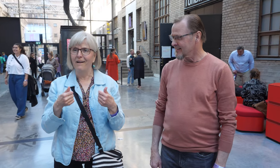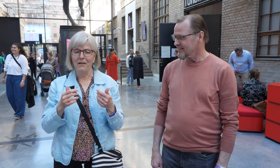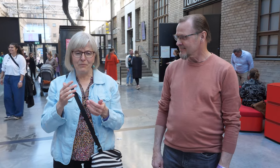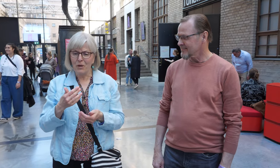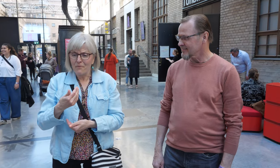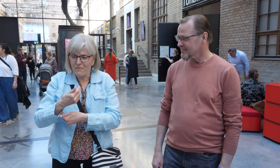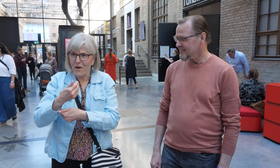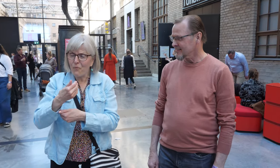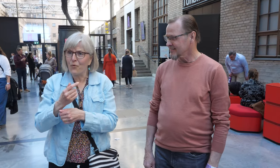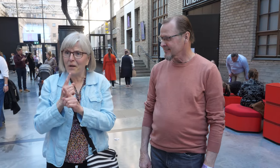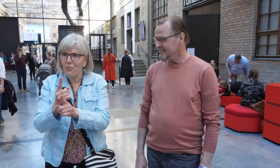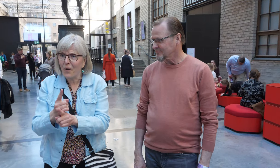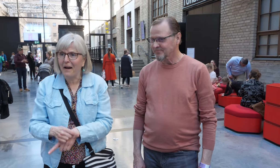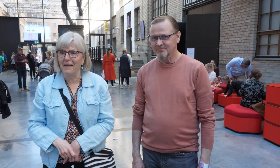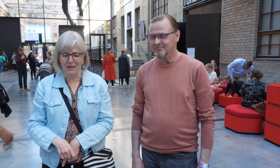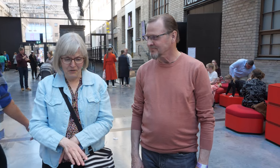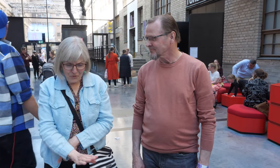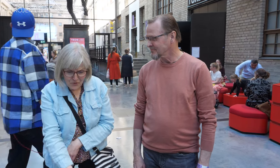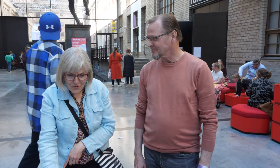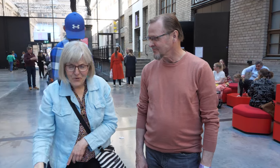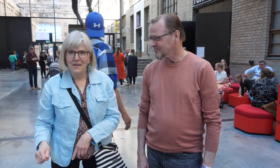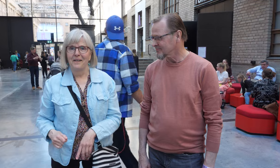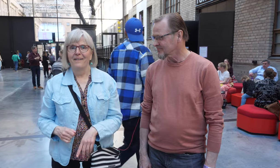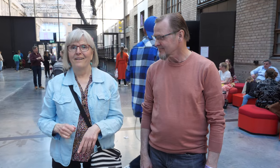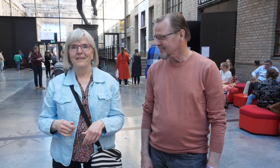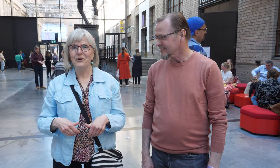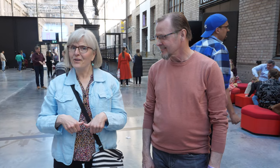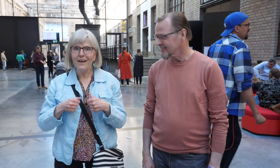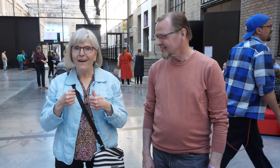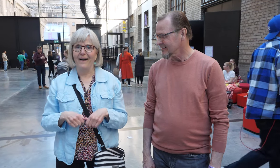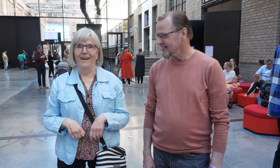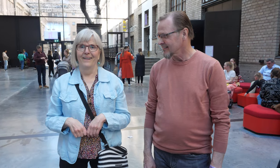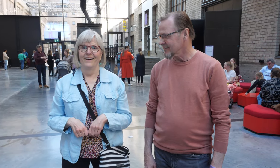Oli vauvoja ja pikkulapsia mukana, aivan ihanaa.